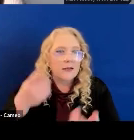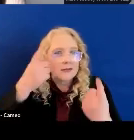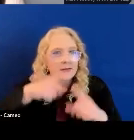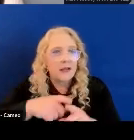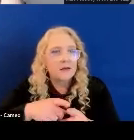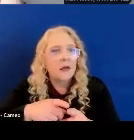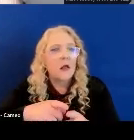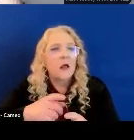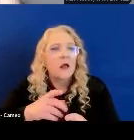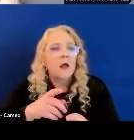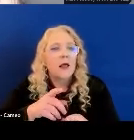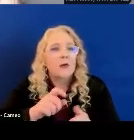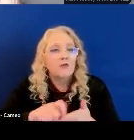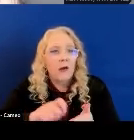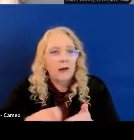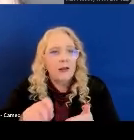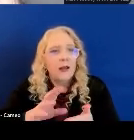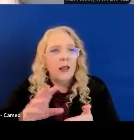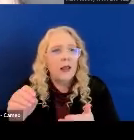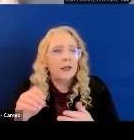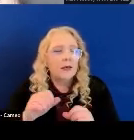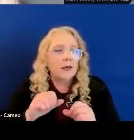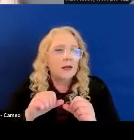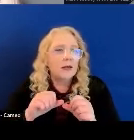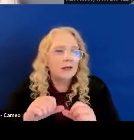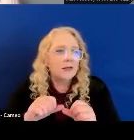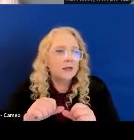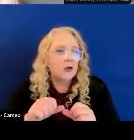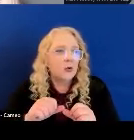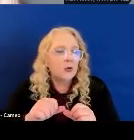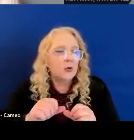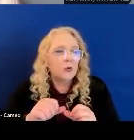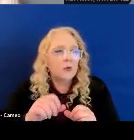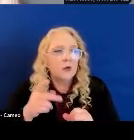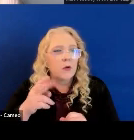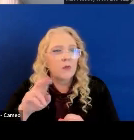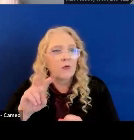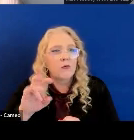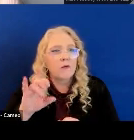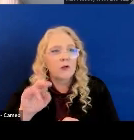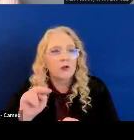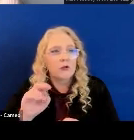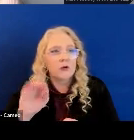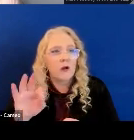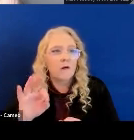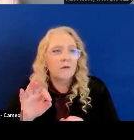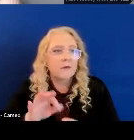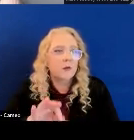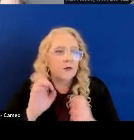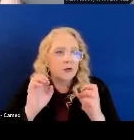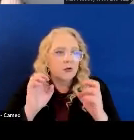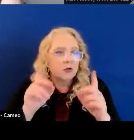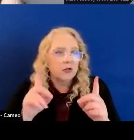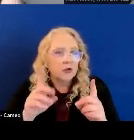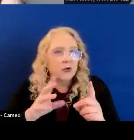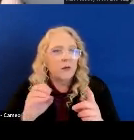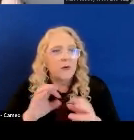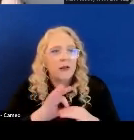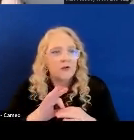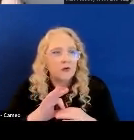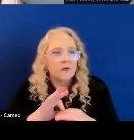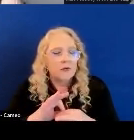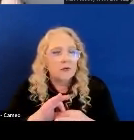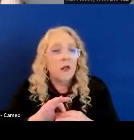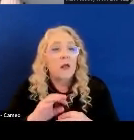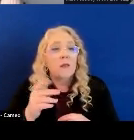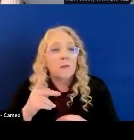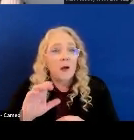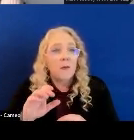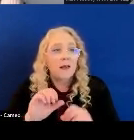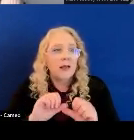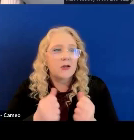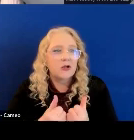los servicios al niño pero debe proporcionar aviso previo